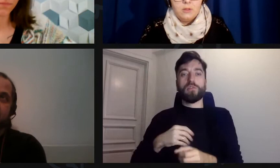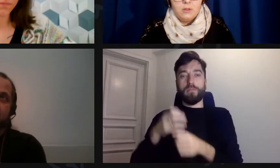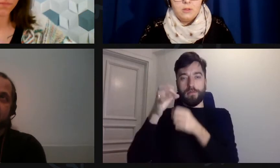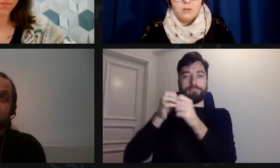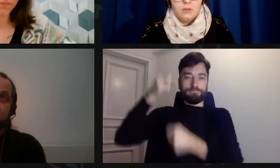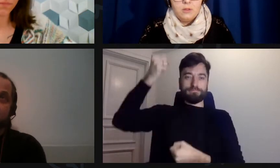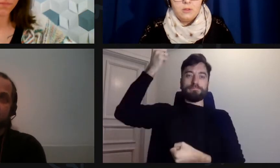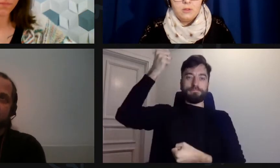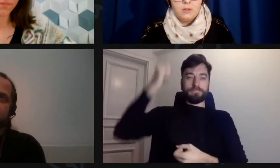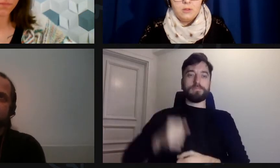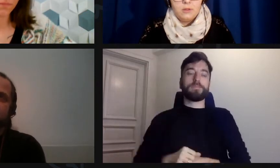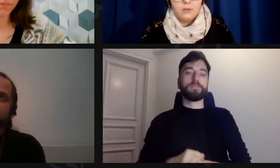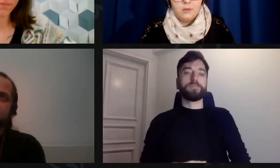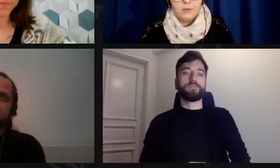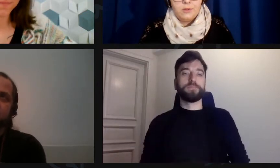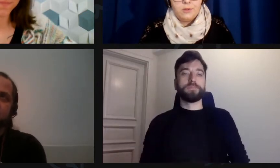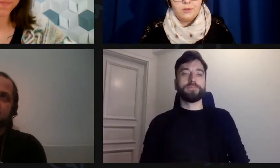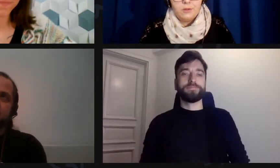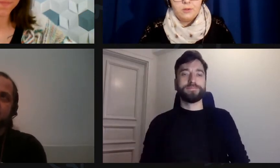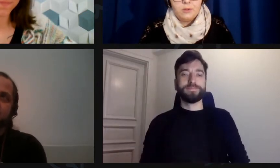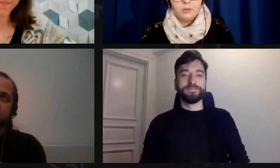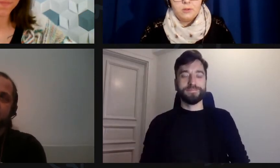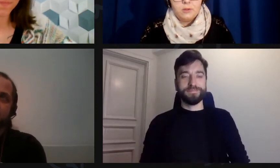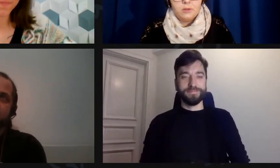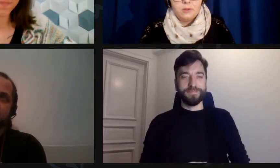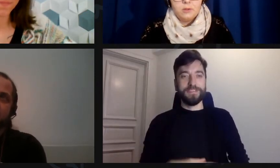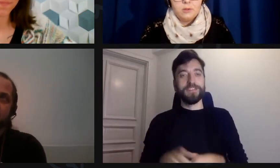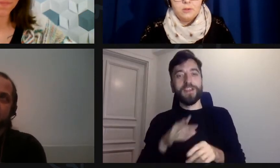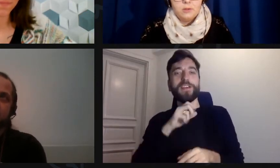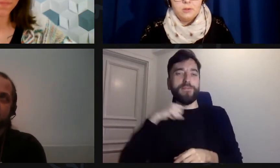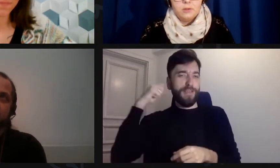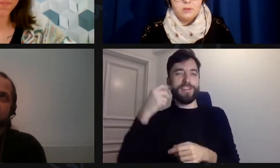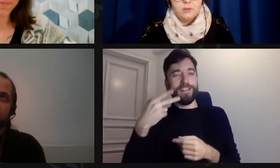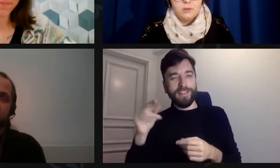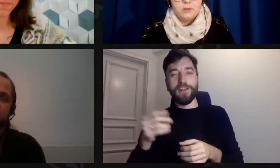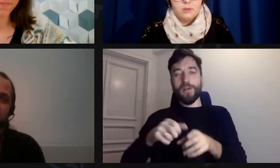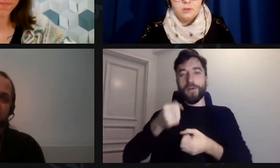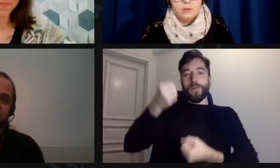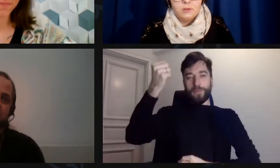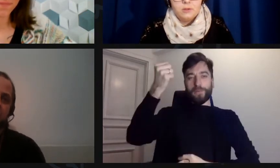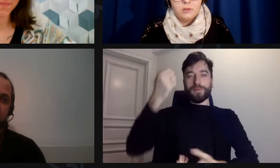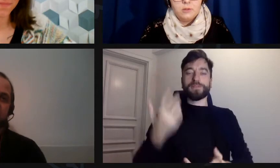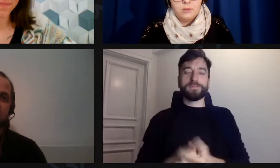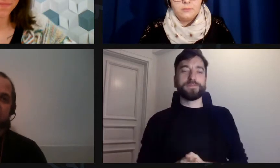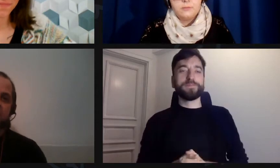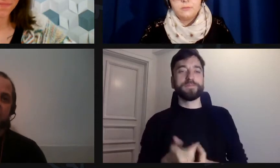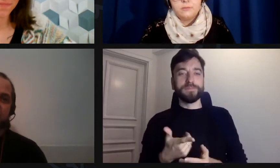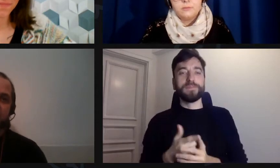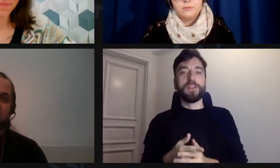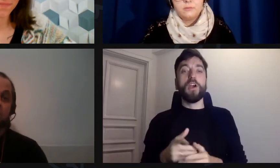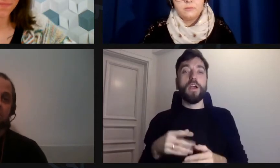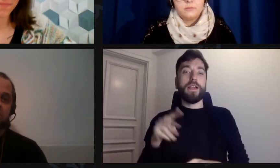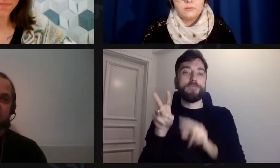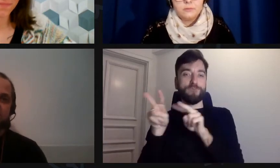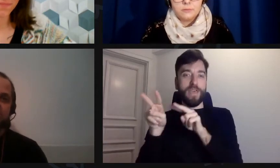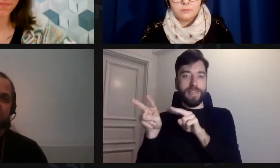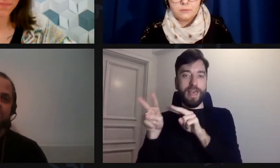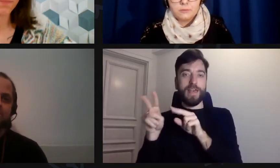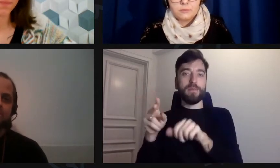Nie jest to nasze miejsce, wynajmuje je na godziny.